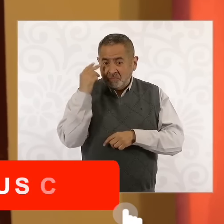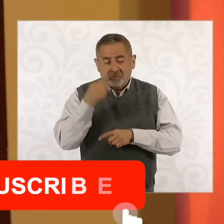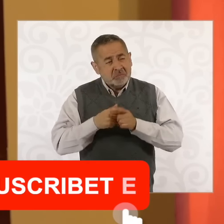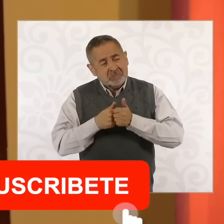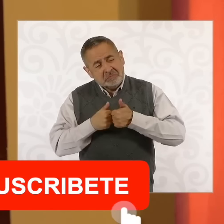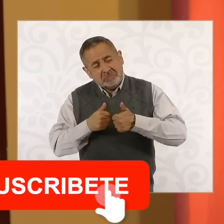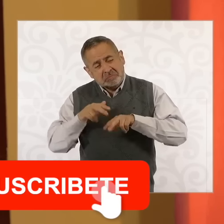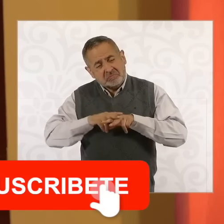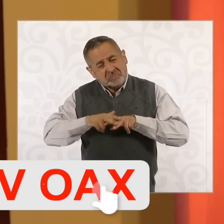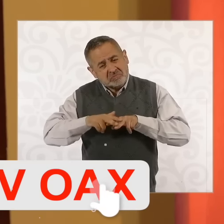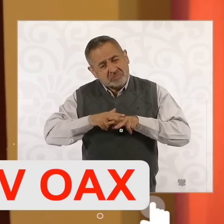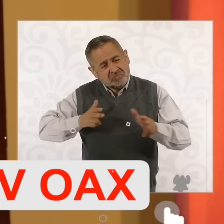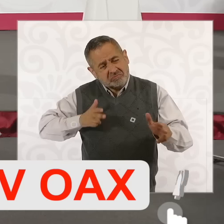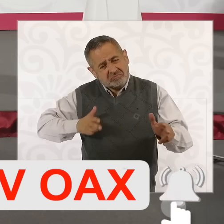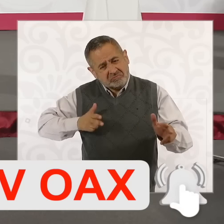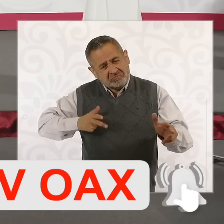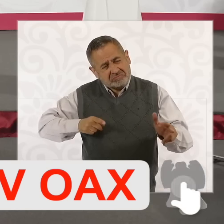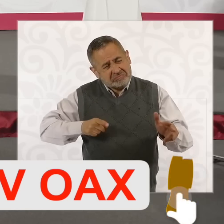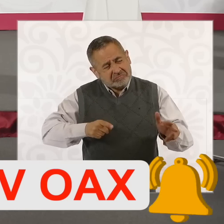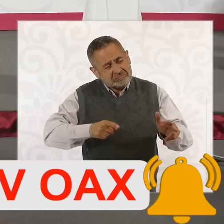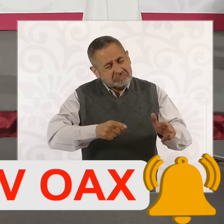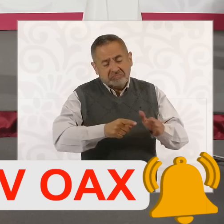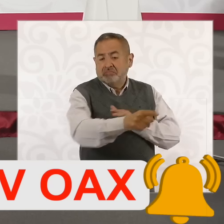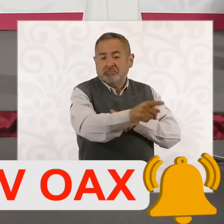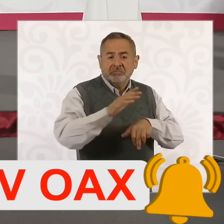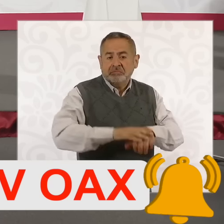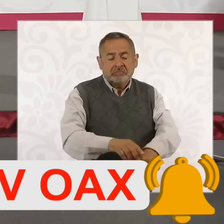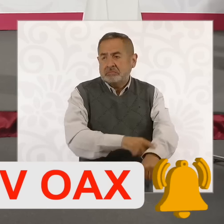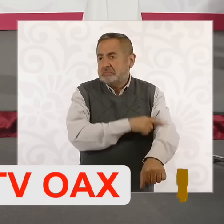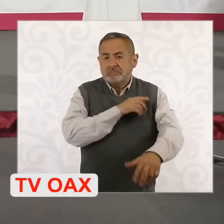cruzarán eh pues muchos más kilómetros, ¿no? Estamos hablando de un recorrido de Saltillo